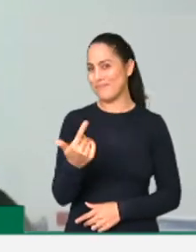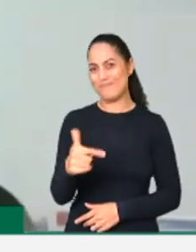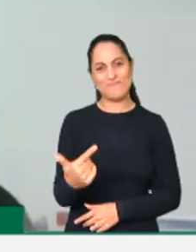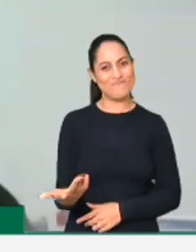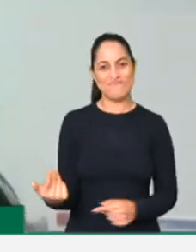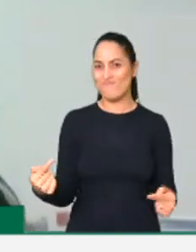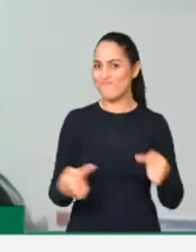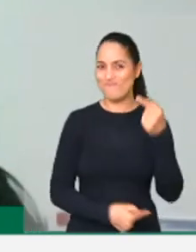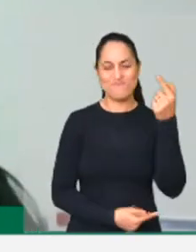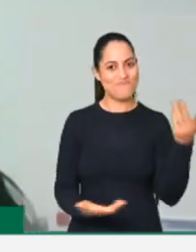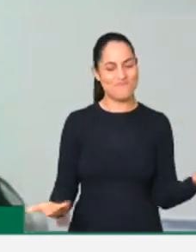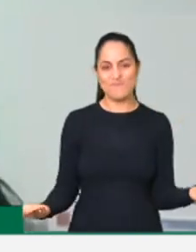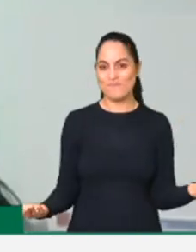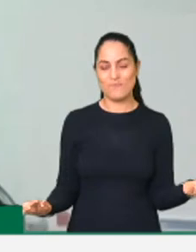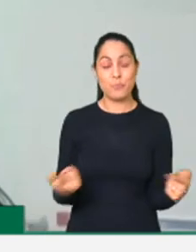PÚBLICOS EM AÇÕES POSITIVAS. AMAZÔNIA PRECISA